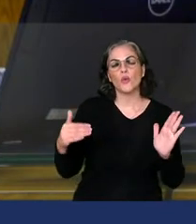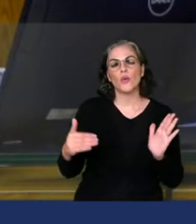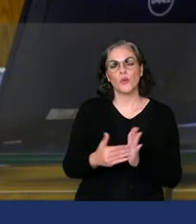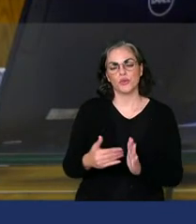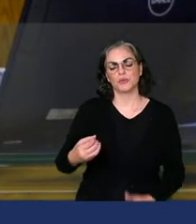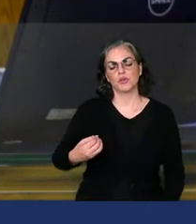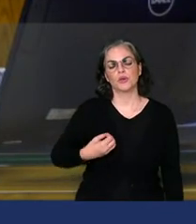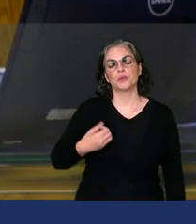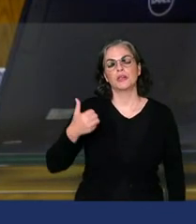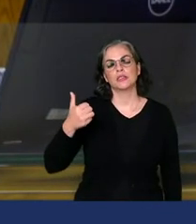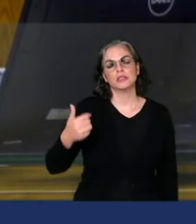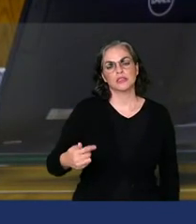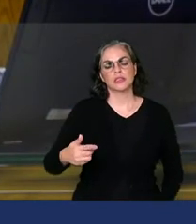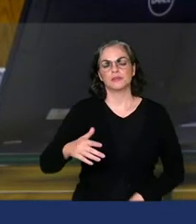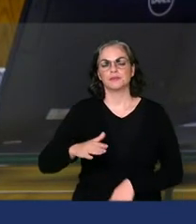DESTAQUE DE BANCADA NÚMERO 17 7, DO PATRIOTAS. PARA